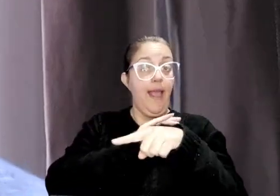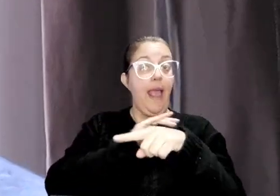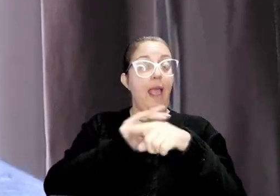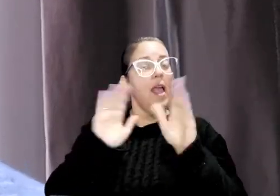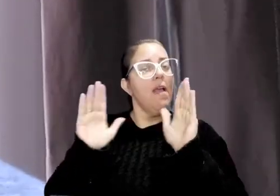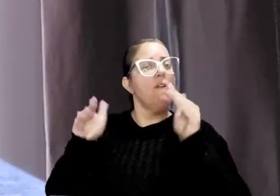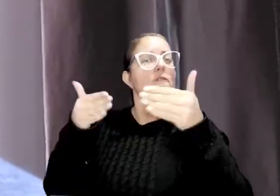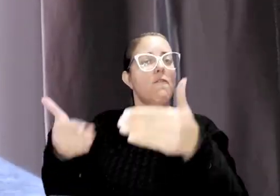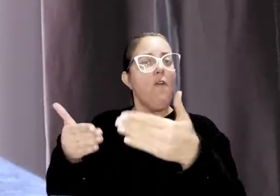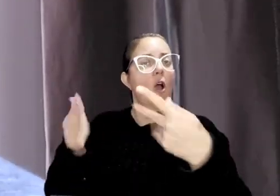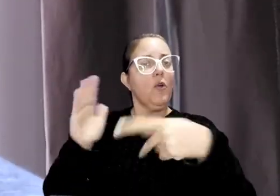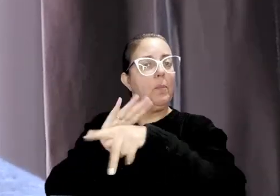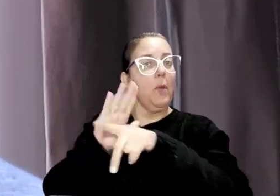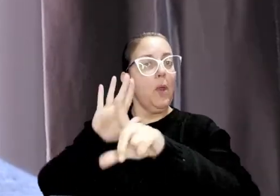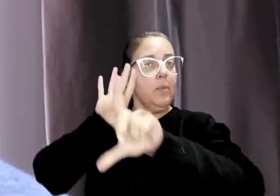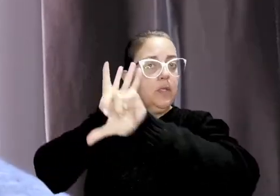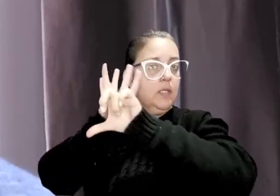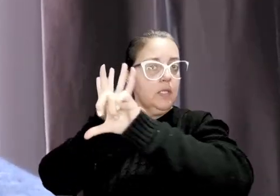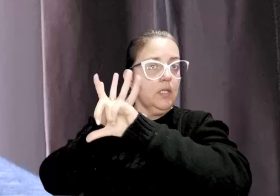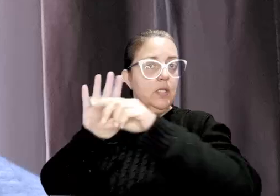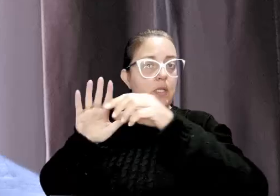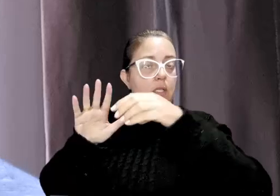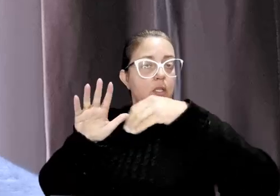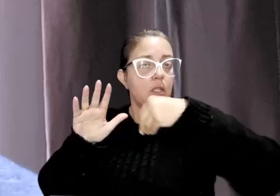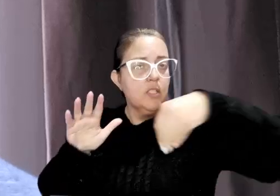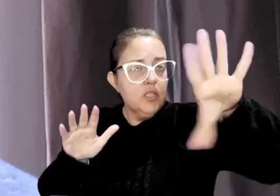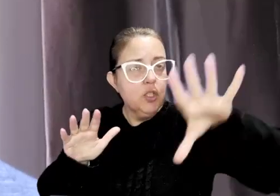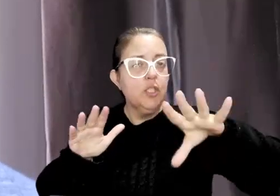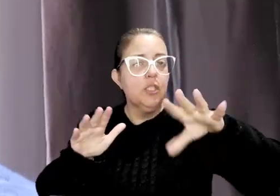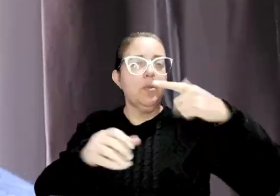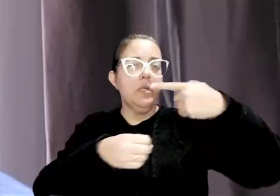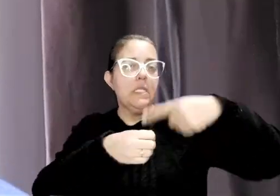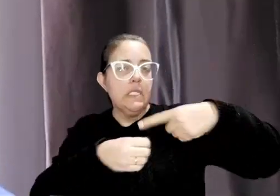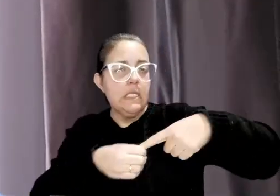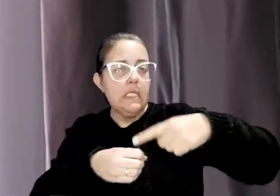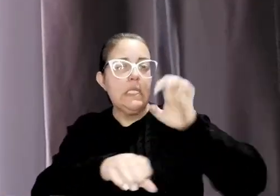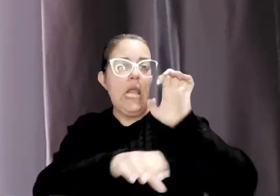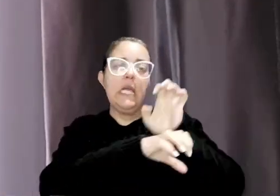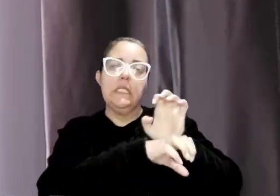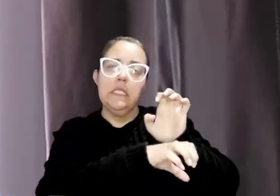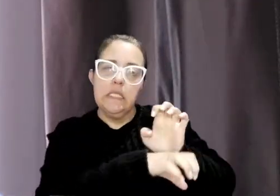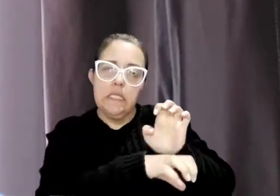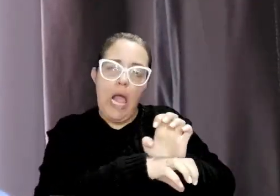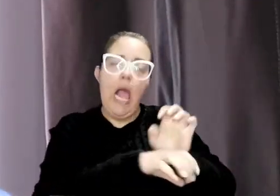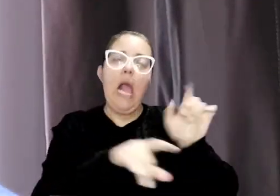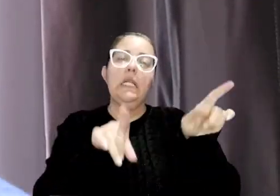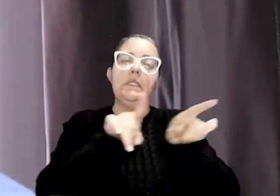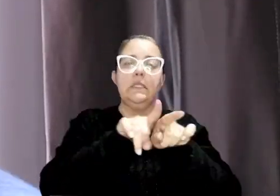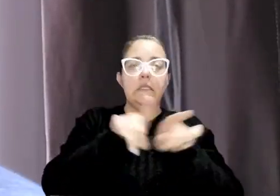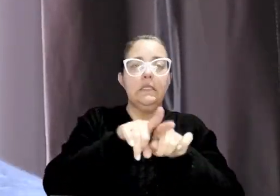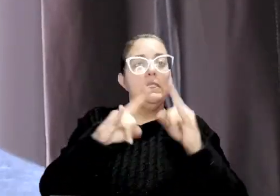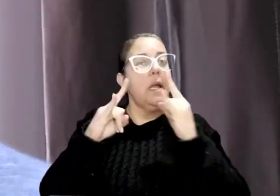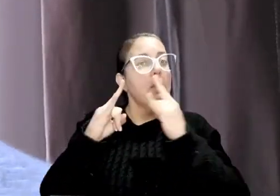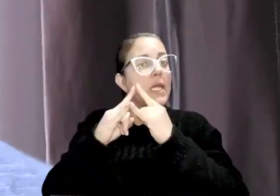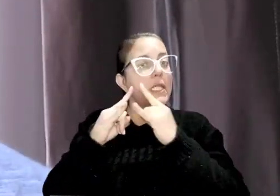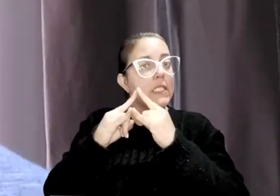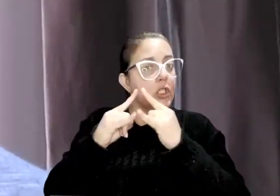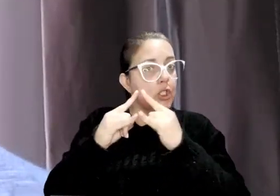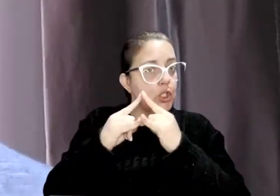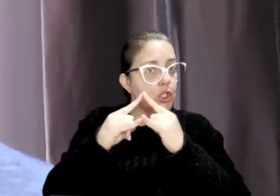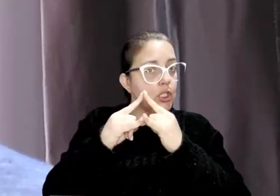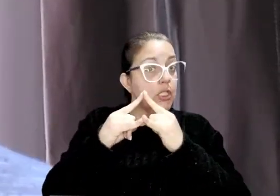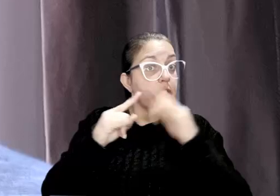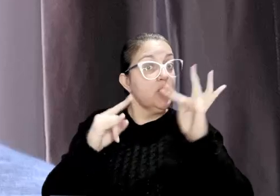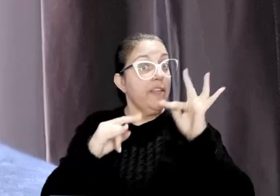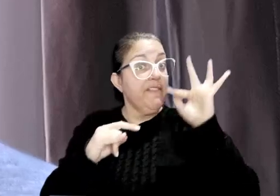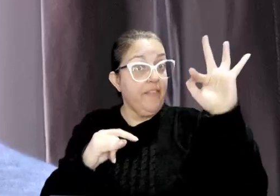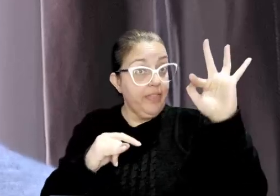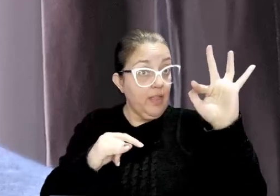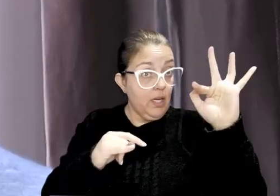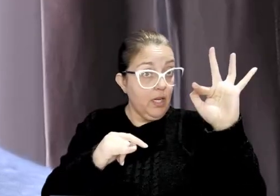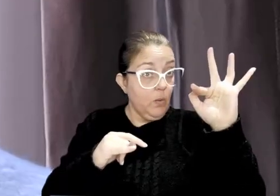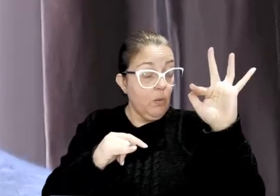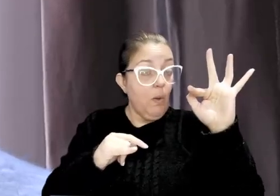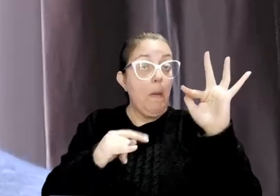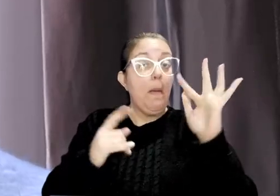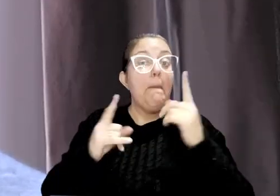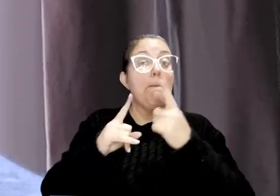para municípios estados e e até em em instituições a nível Federal eh e existe um debate de que eh a